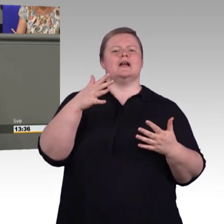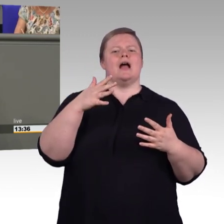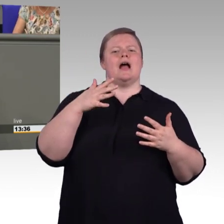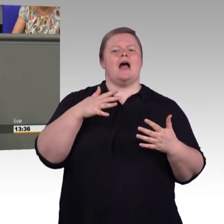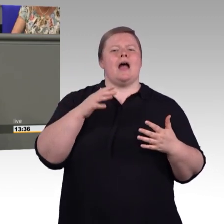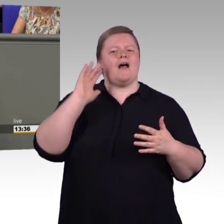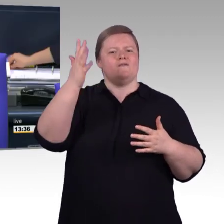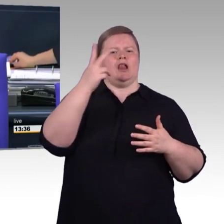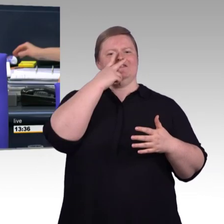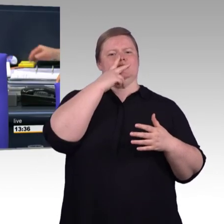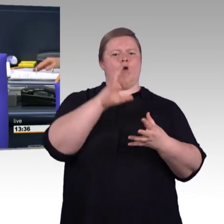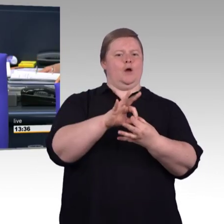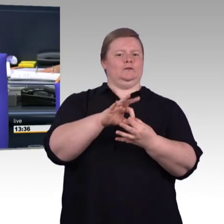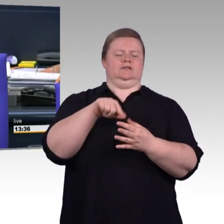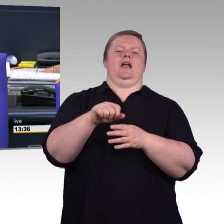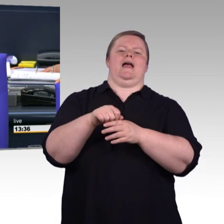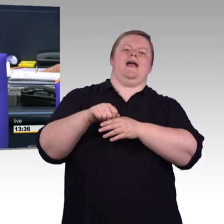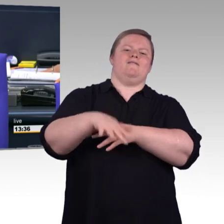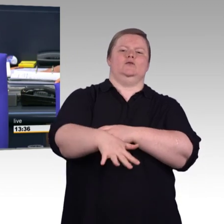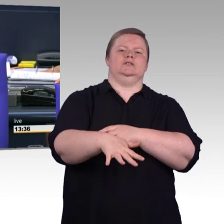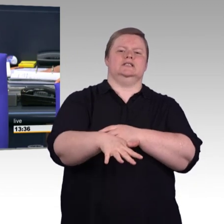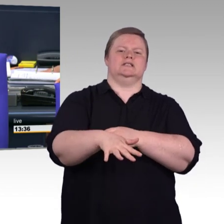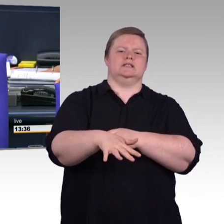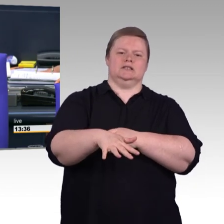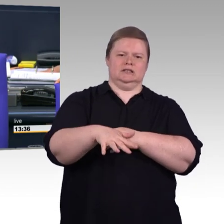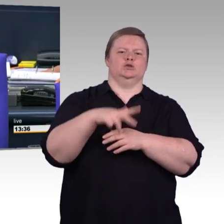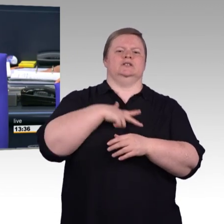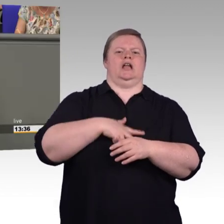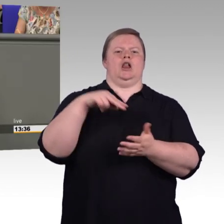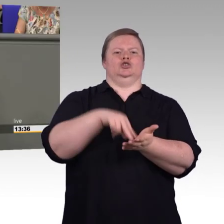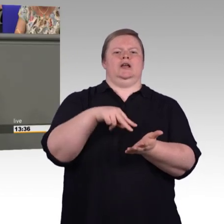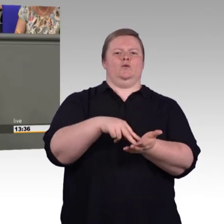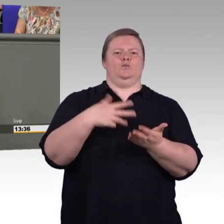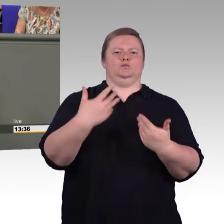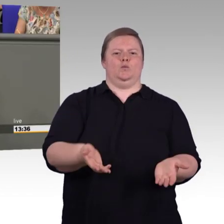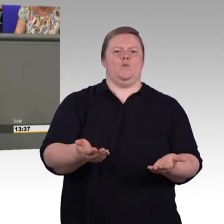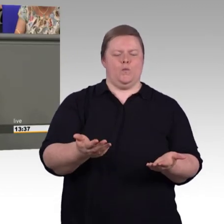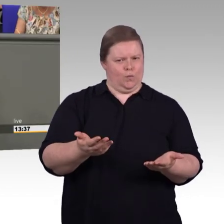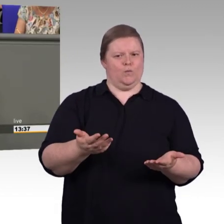auf Förderung. (Präsidium) Sie können gern weiter reden, das kostet aber die Kollegin Zimmermann ihre Redezeit. (Rednerwechsel) Wir brauchen ein spezielles Recht auf Förderung.